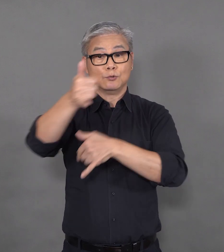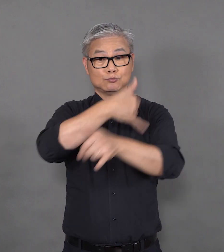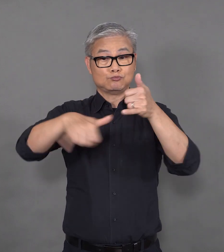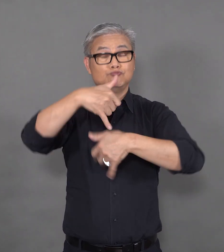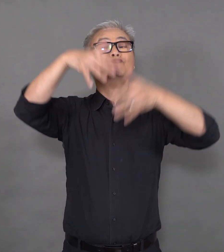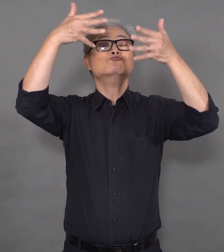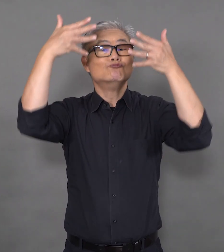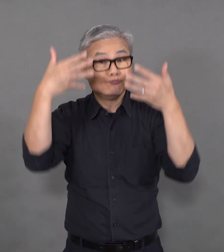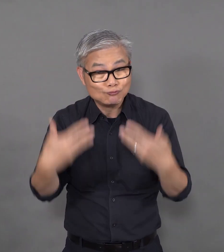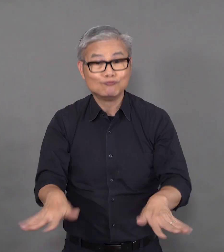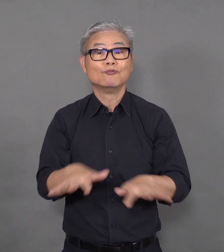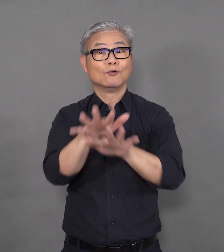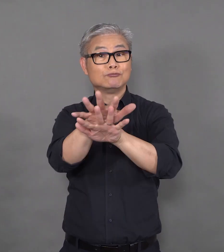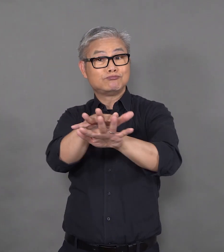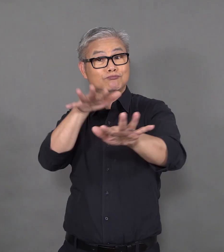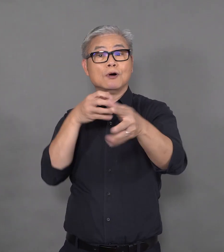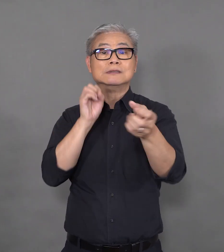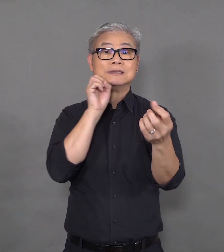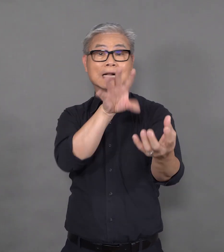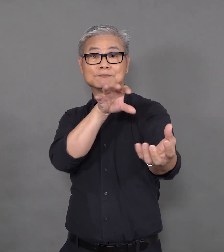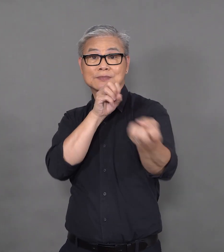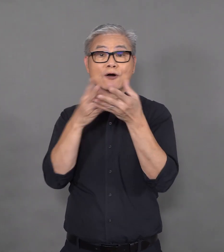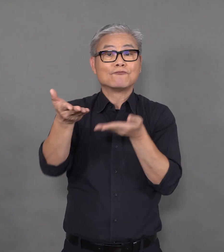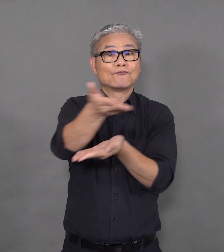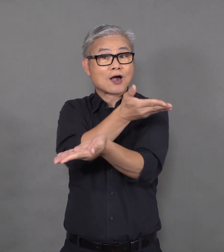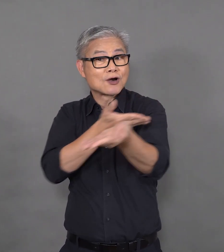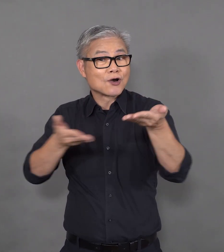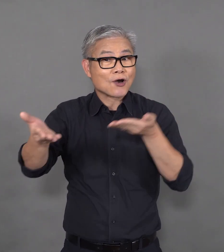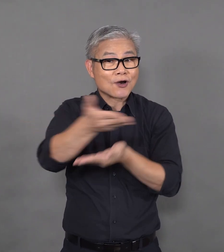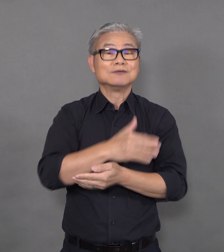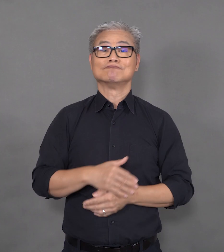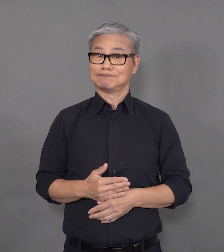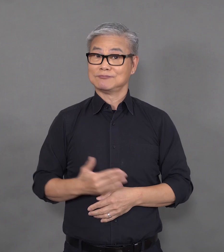會有演後藝人談